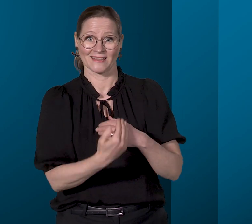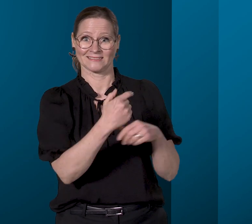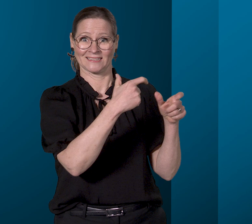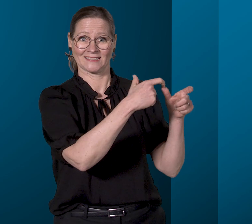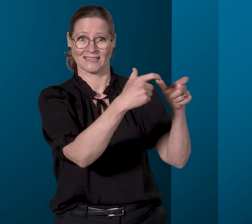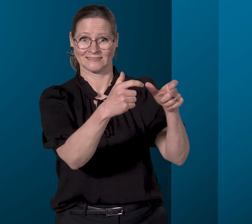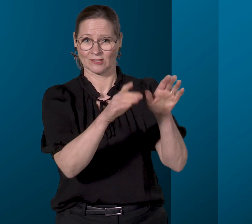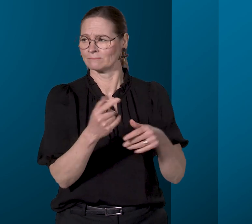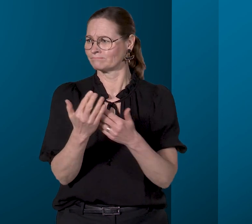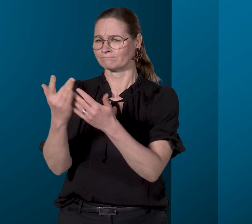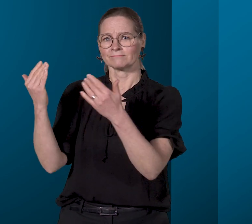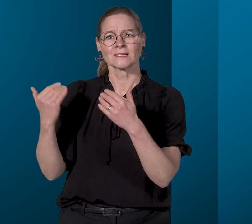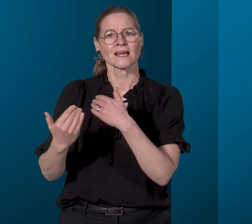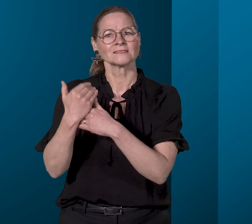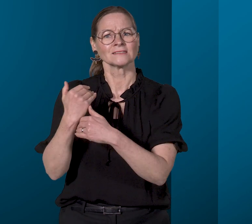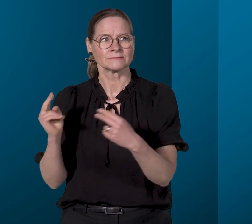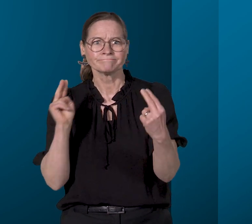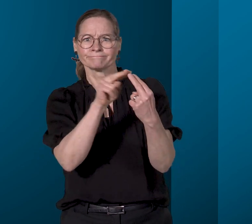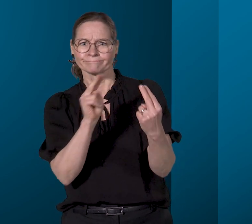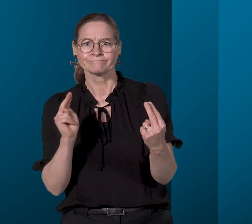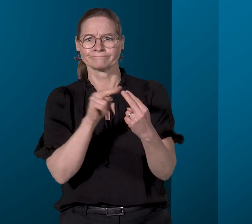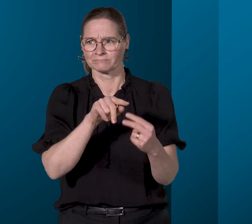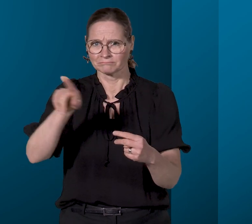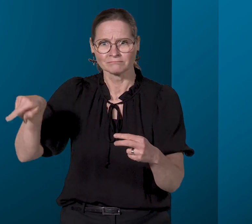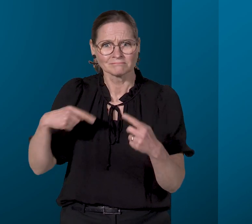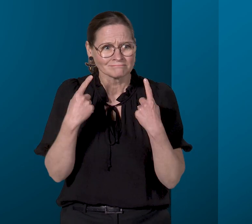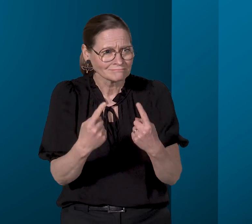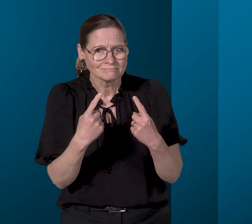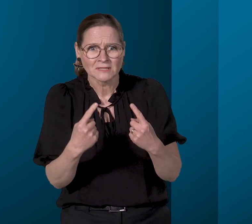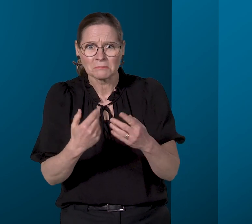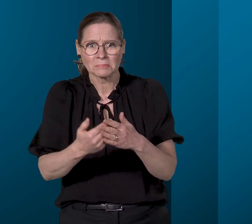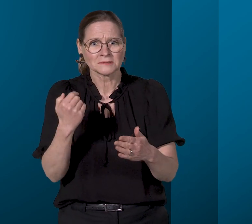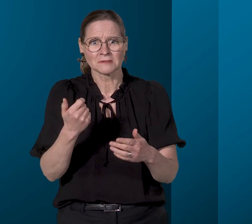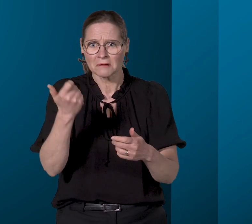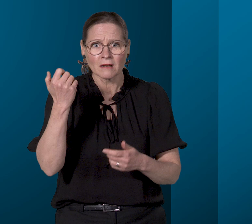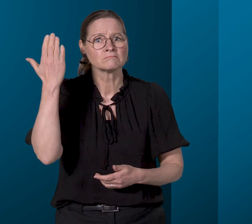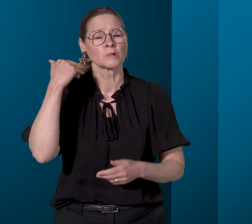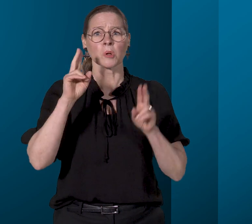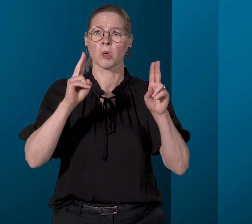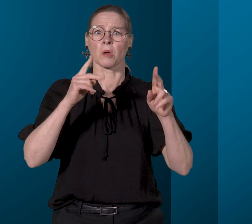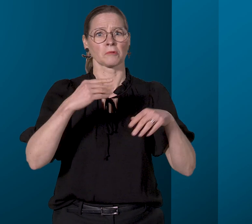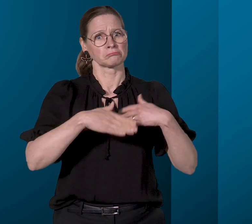Asiakasjärjestöille on tullut useita asiakasyhteydenottoja, - joissa ihmetellään, miksi Kela kieltäytyy järjestämästä -